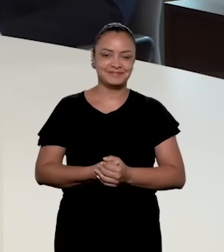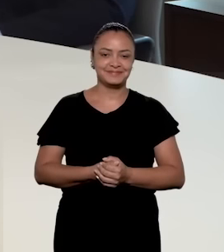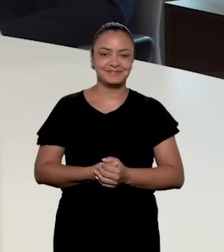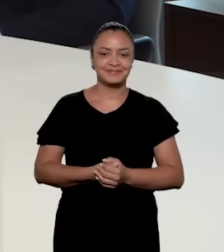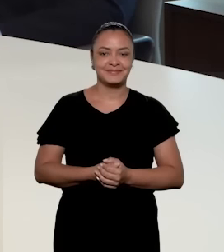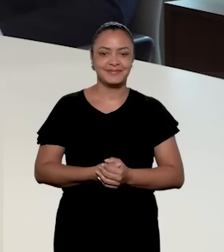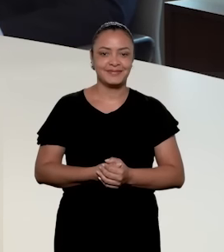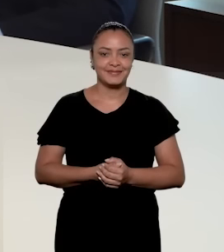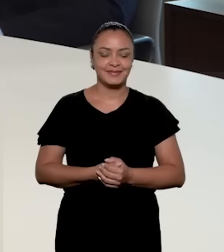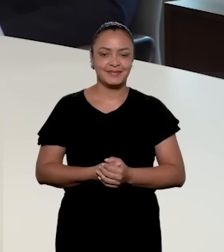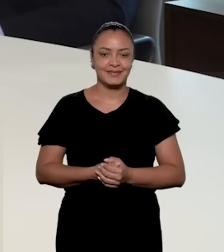Ou a biocombustível.